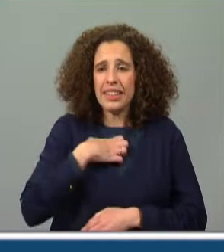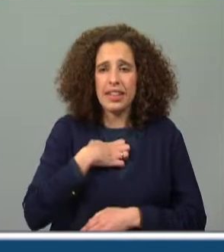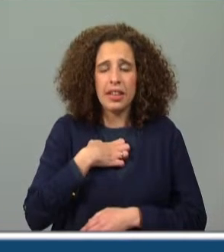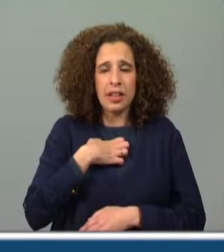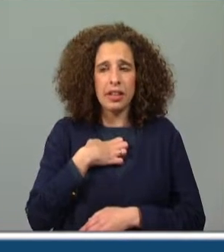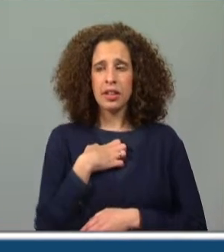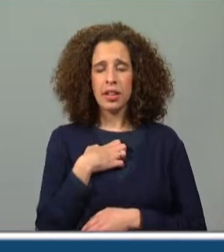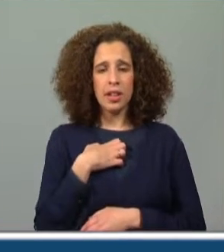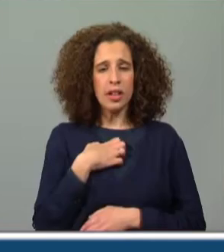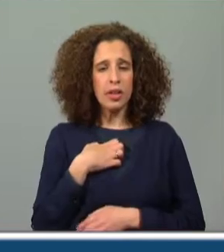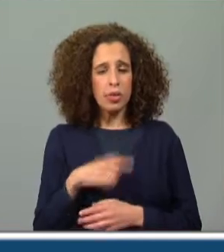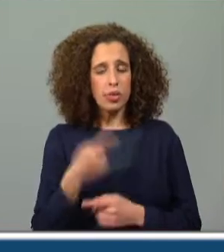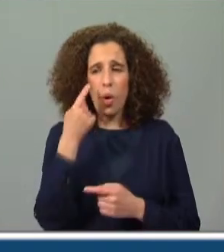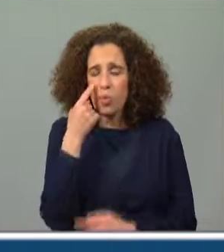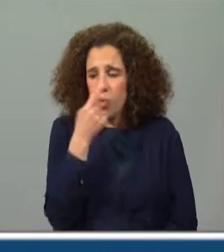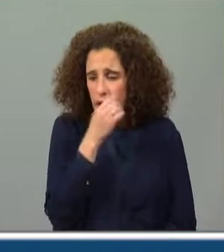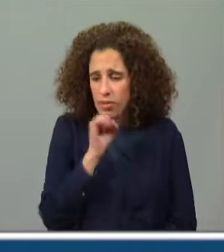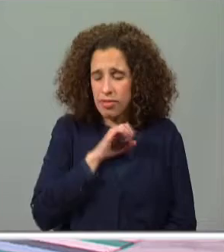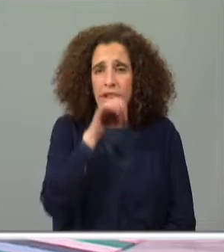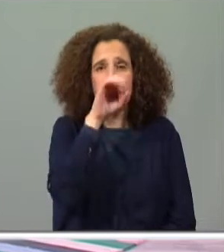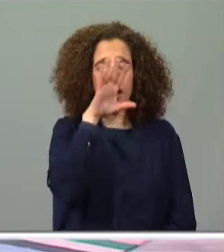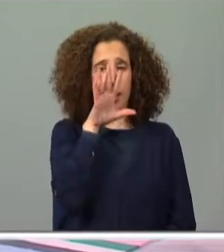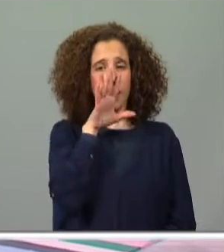olheiras se cavando sobre os meus olhos espantados 黑眼圈鑽進我的眼睛吃驚